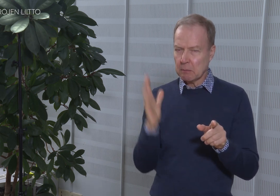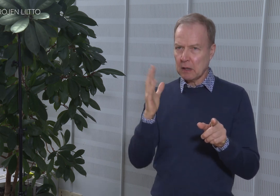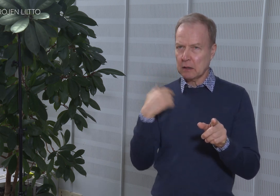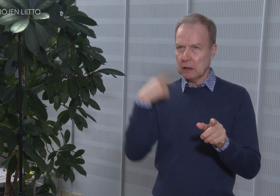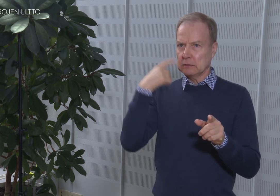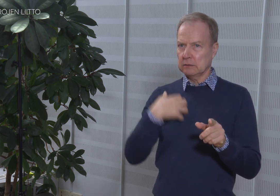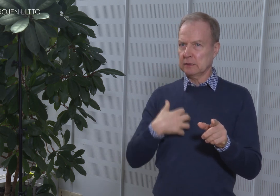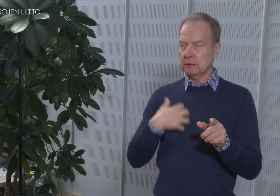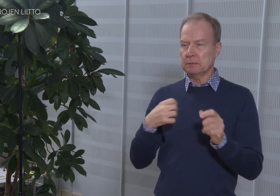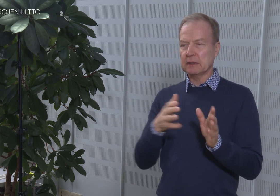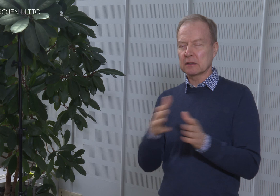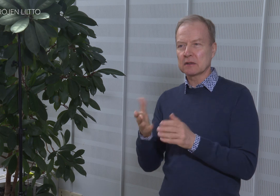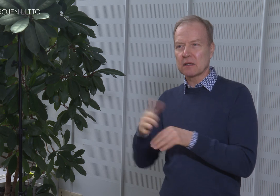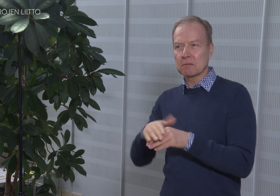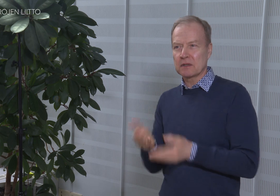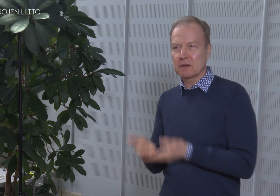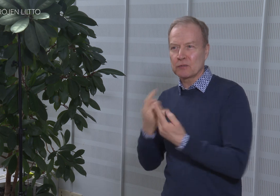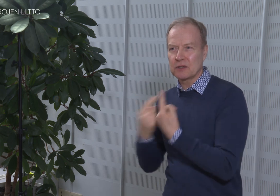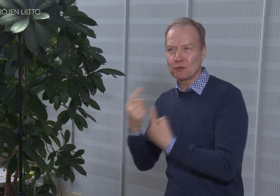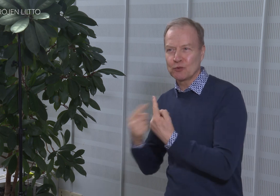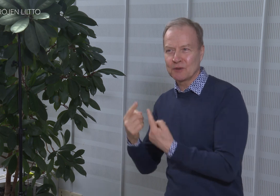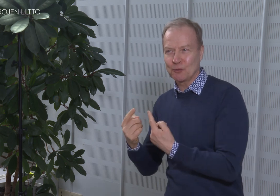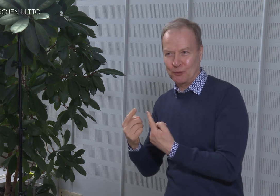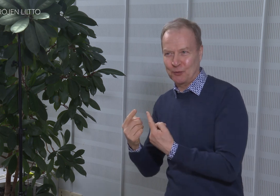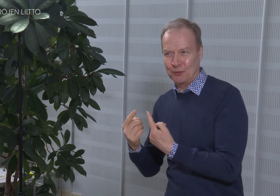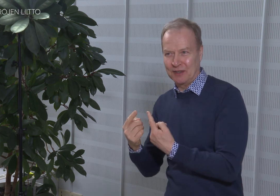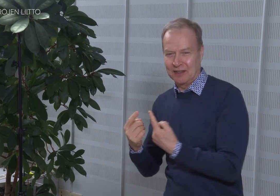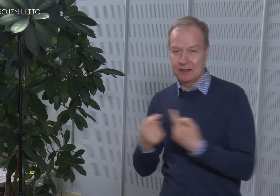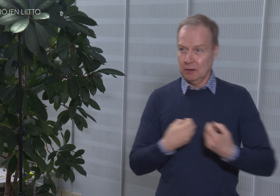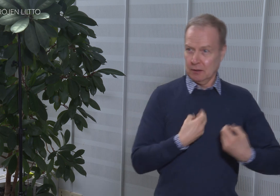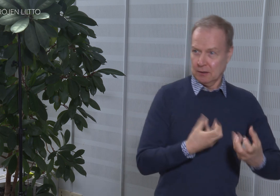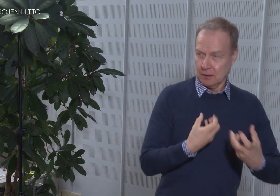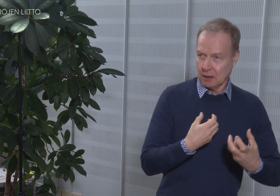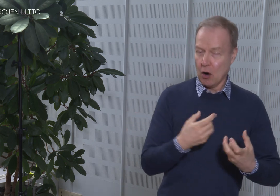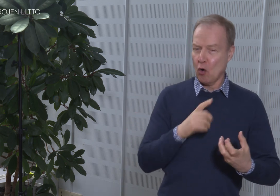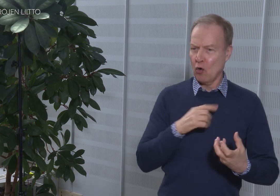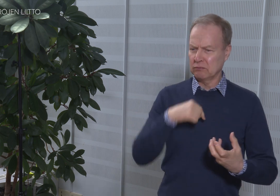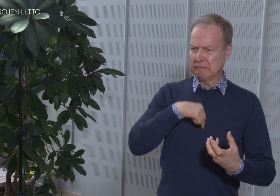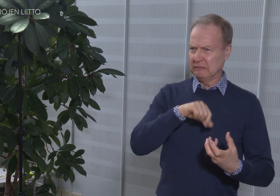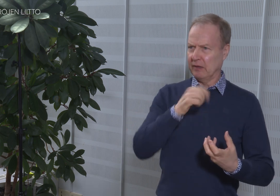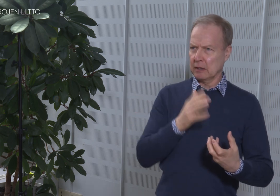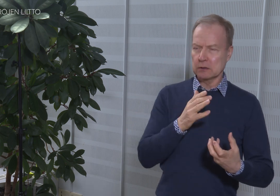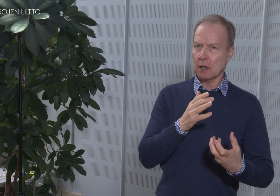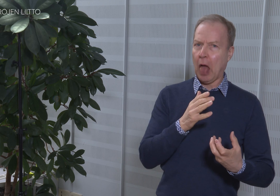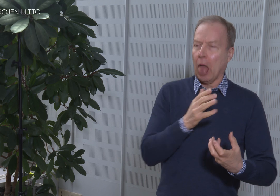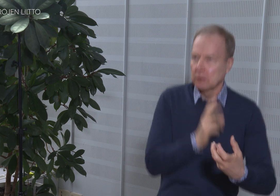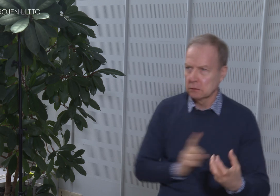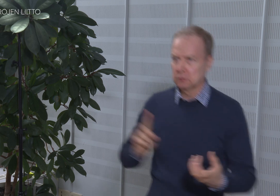Samalla on huolehdittava siitä, että tarjoutuu mahdollisuus ammattimaiseen - keskusteluapuun turvallisessa ympäristössä omalla kielellä traumojen, -